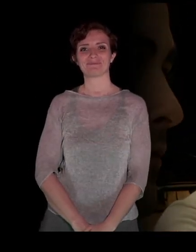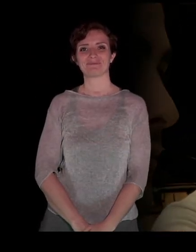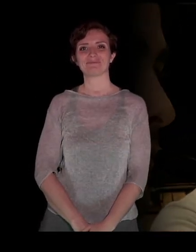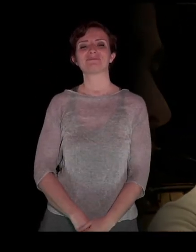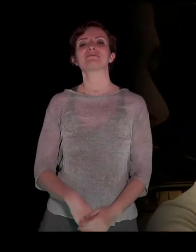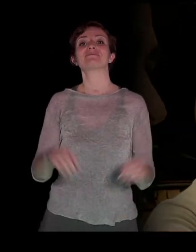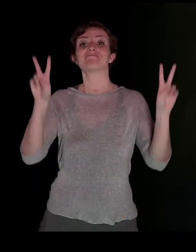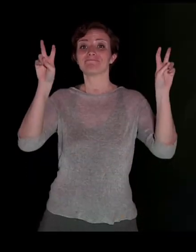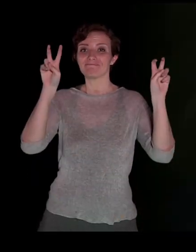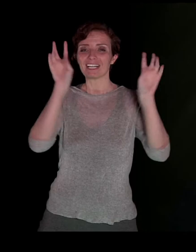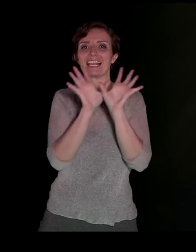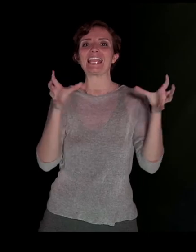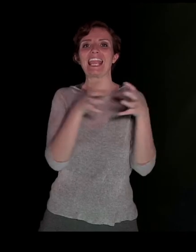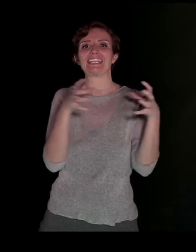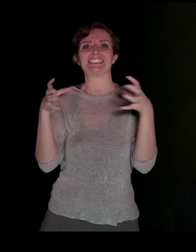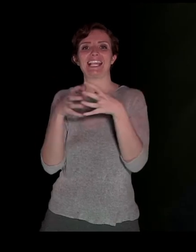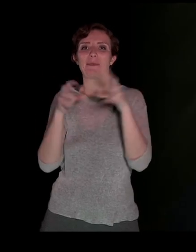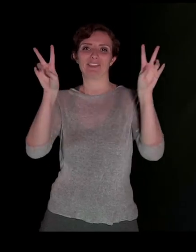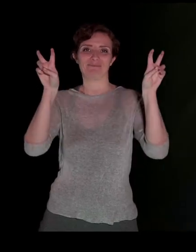Lezione 1: "Gli Insiemi".